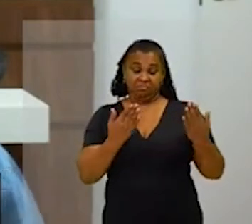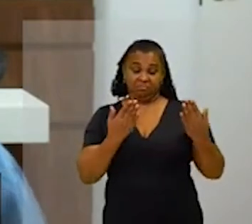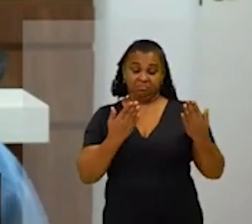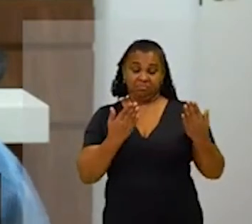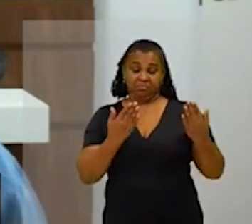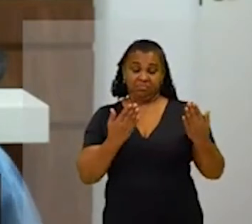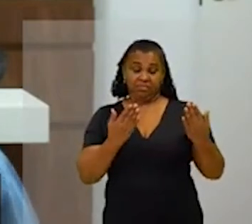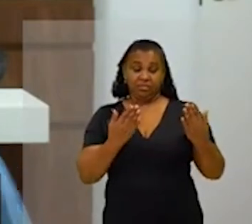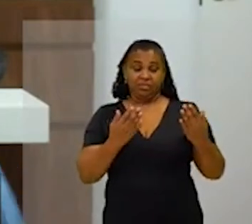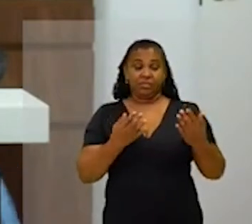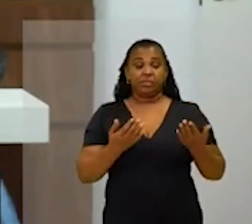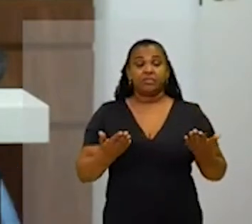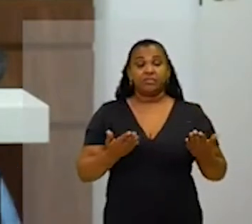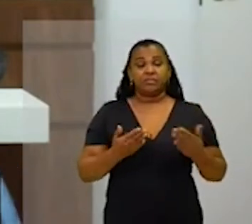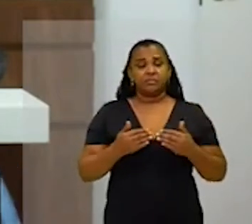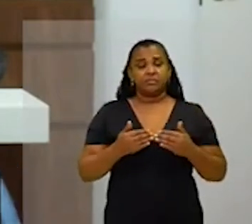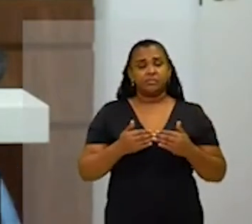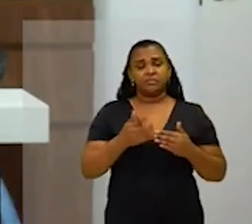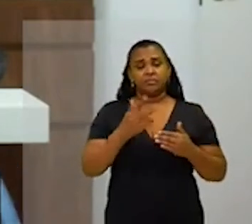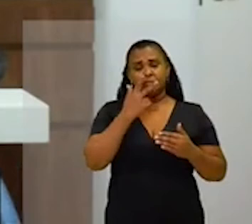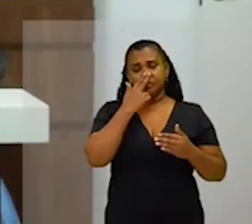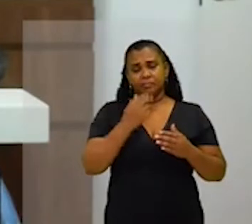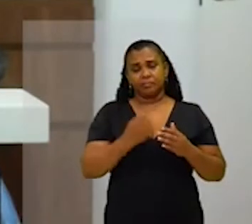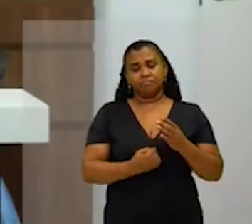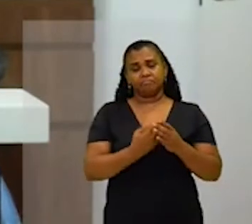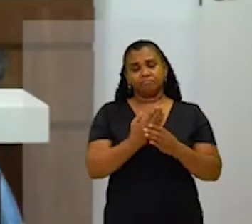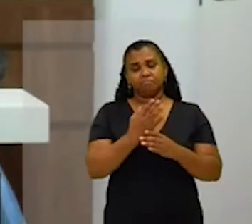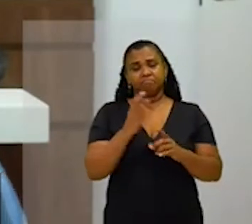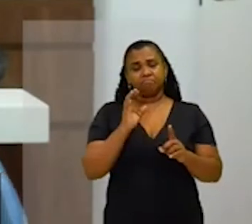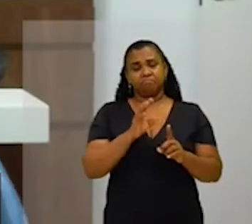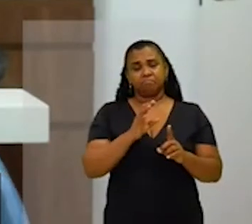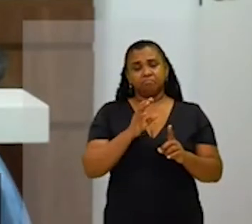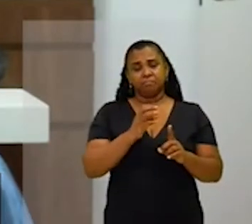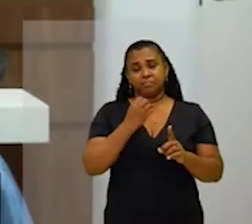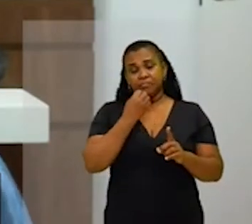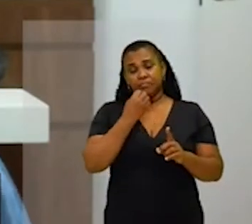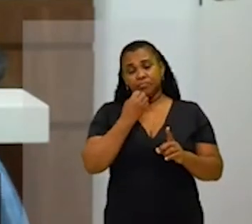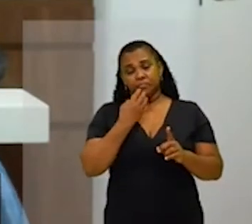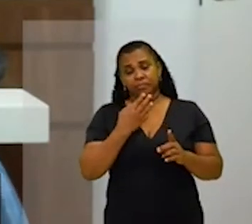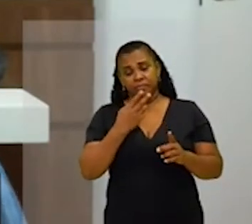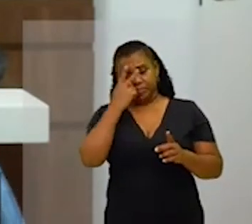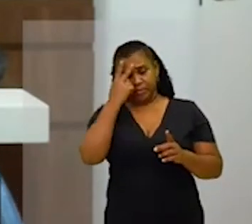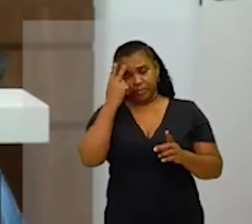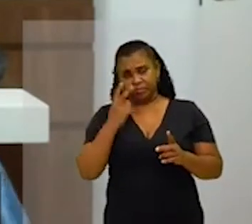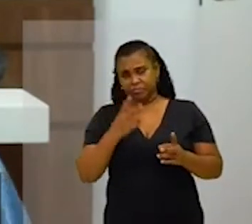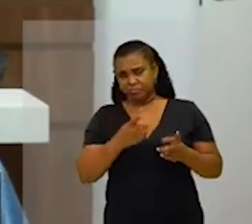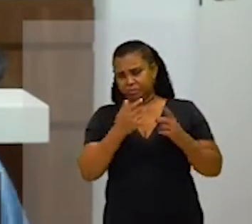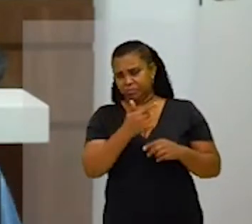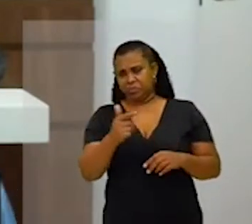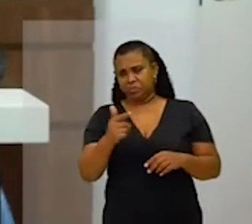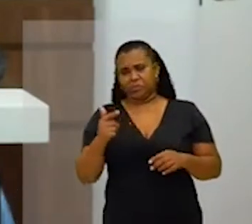parece estar em vias de produzir um efeito come tá rodando naquele momento aí foi esse o argumento